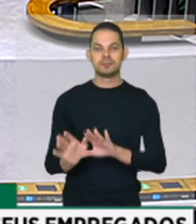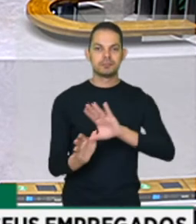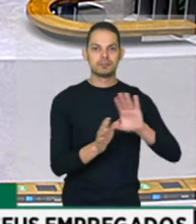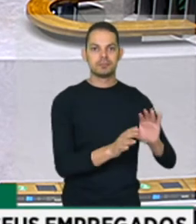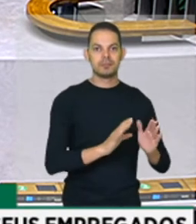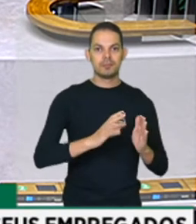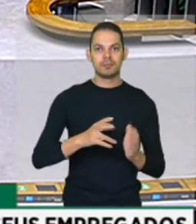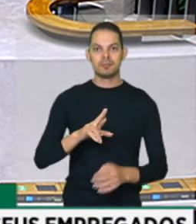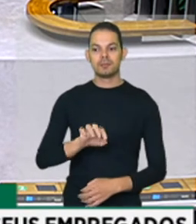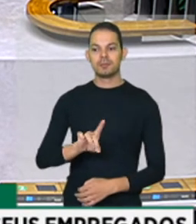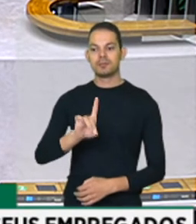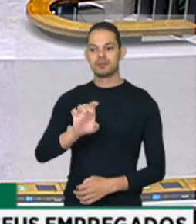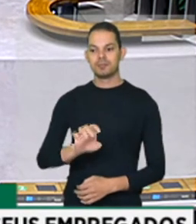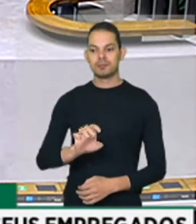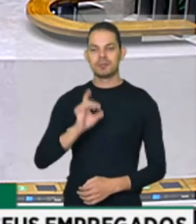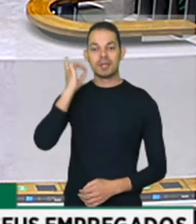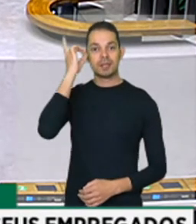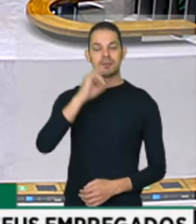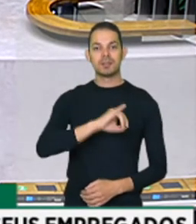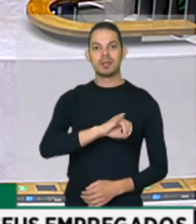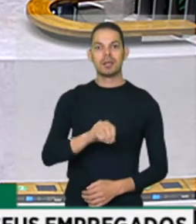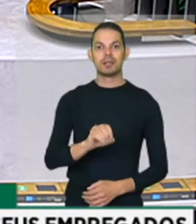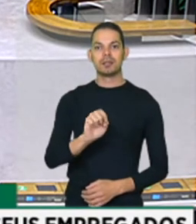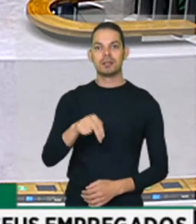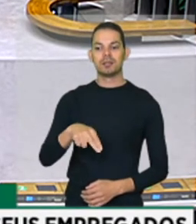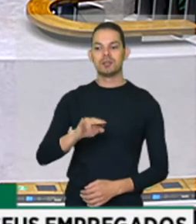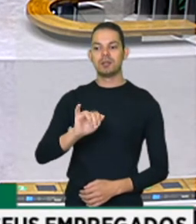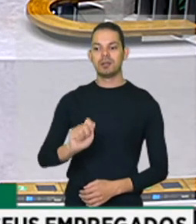PC PCDOB? CIDADANIA? PV? REDE? DEPUTADA JOÊNIA. [DEPUTADA]: BOA TARDE, SENHOR PRESIDENTE.